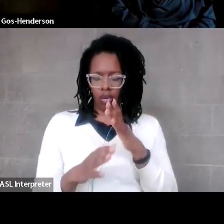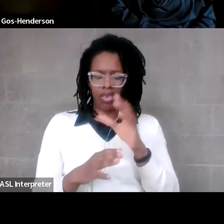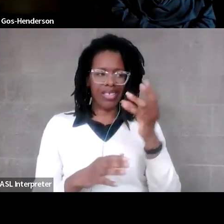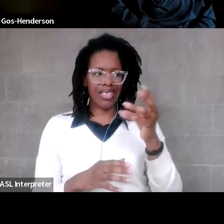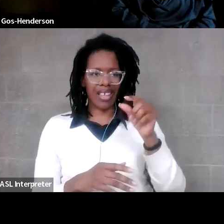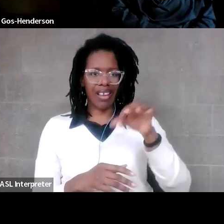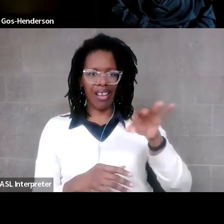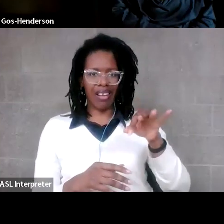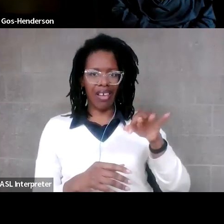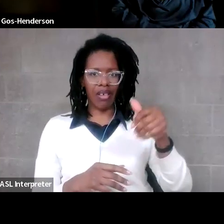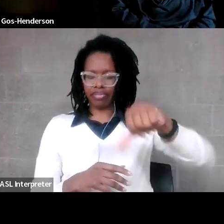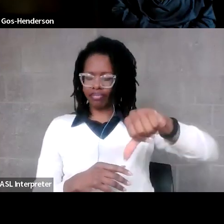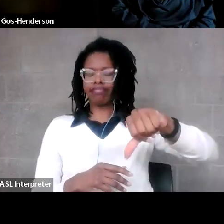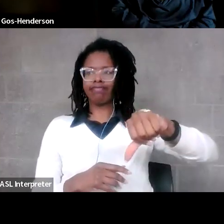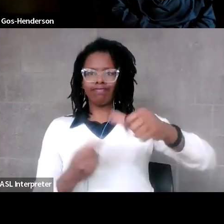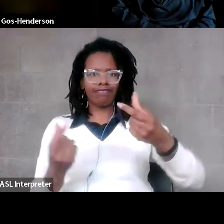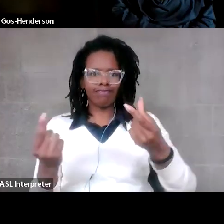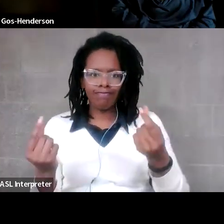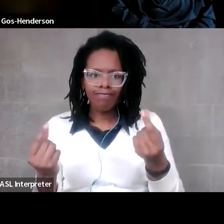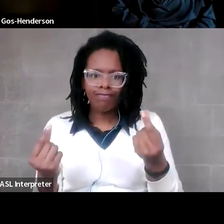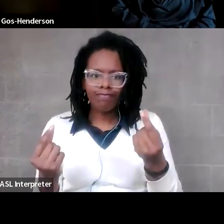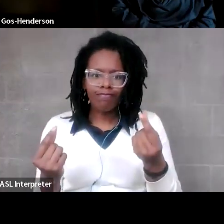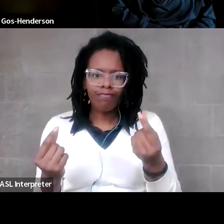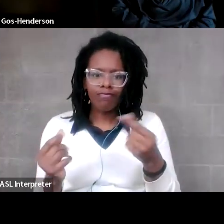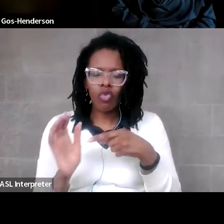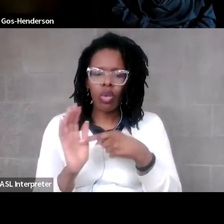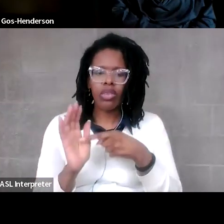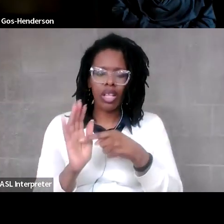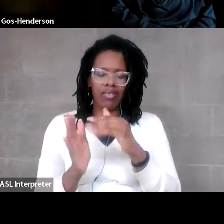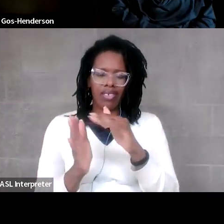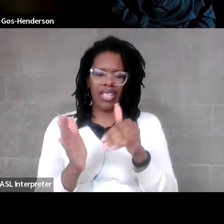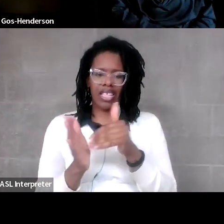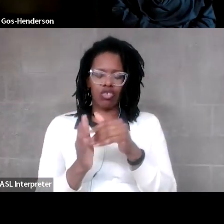Un representante en la línea central, ese número telefónico central al que se puede llamar